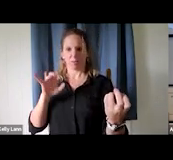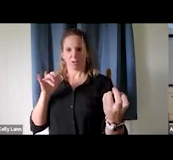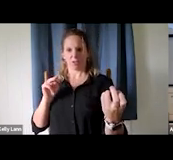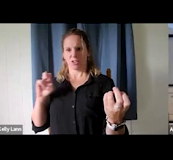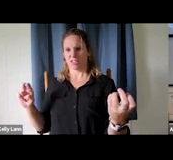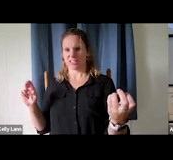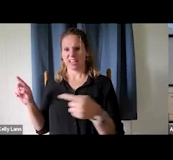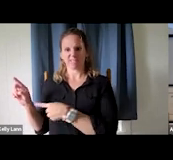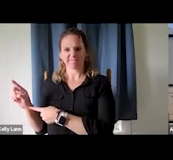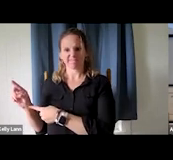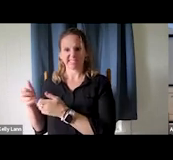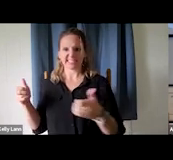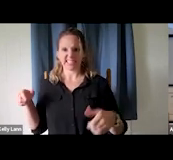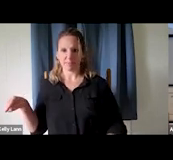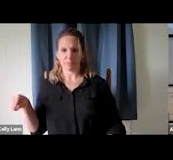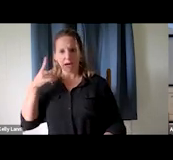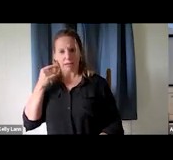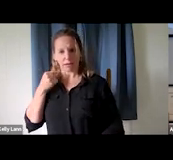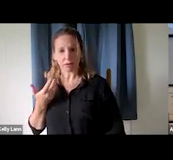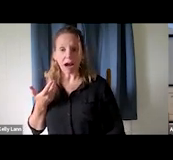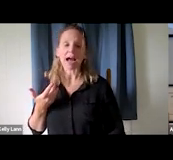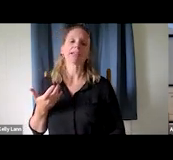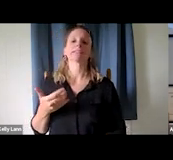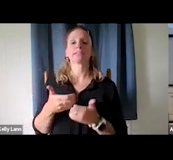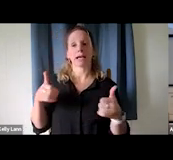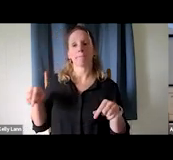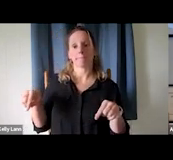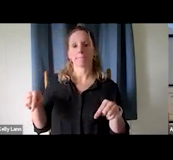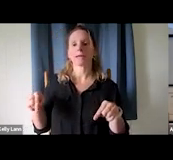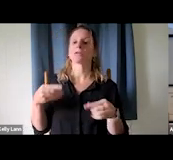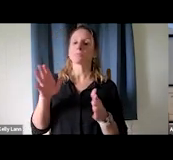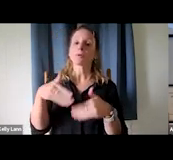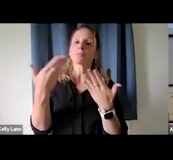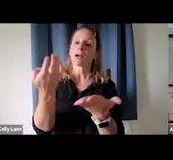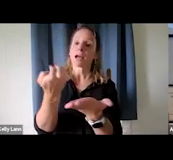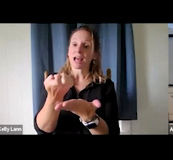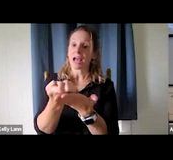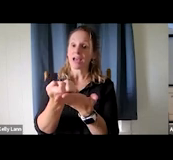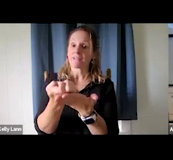De nuevo, abordé la parte de la materialidad mediante el aporte de pruebas de que cuando Julian